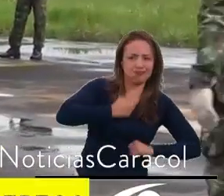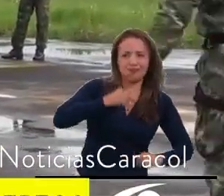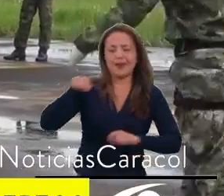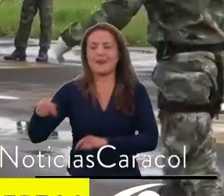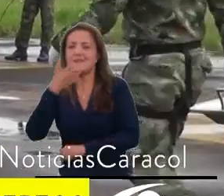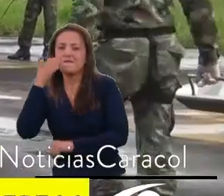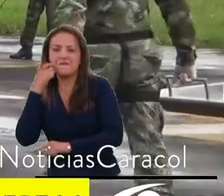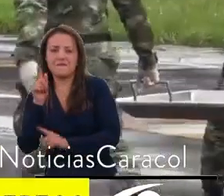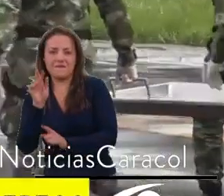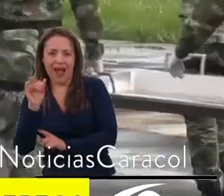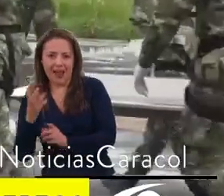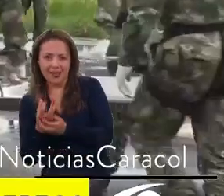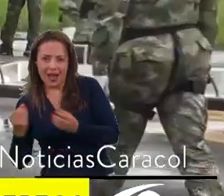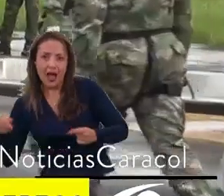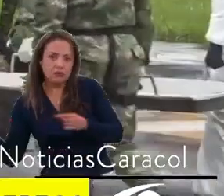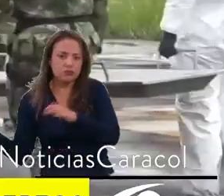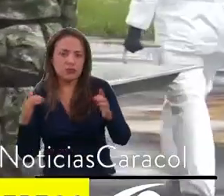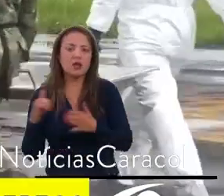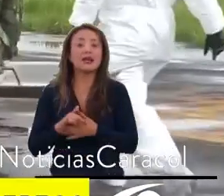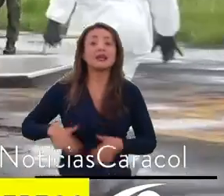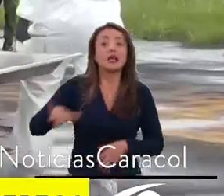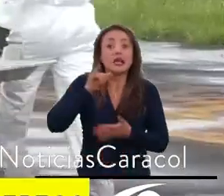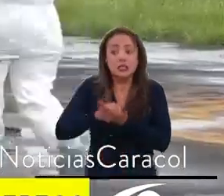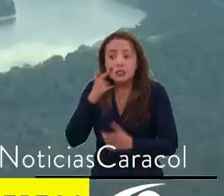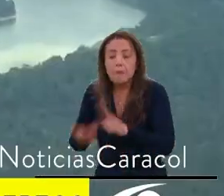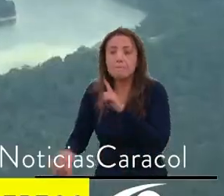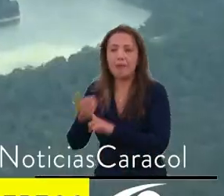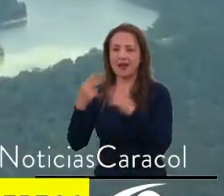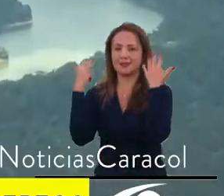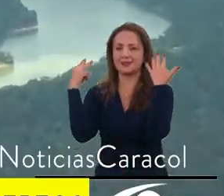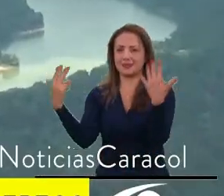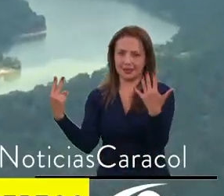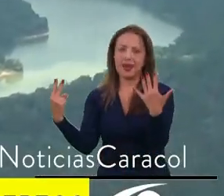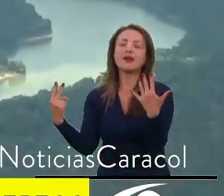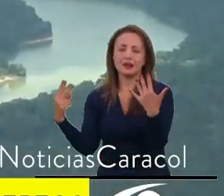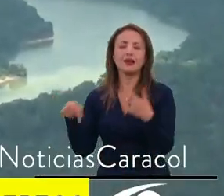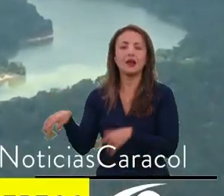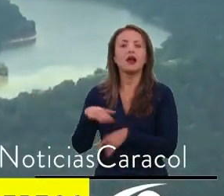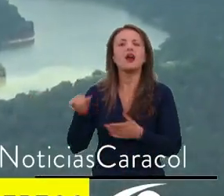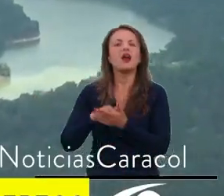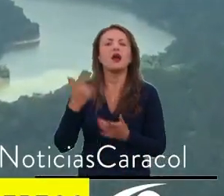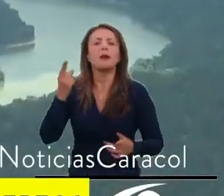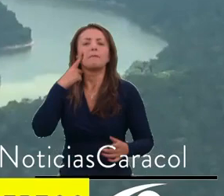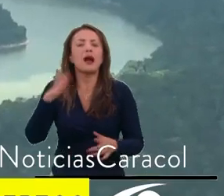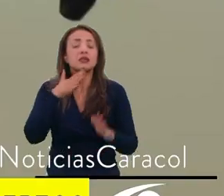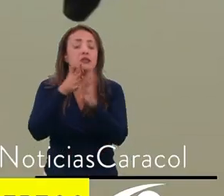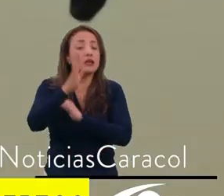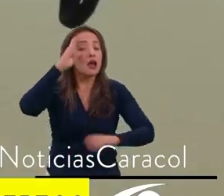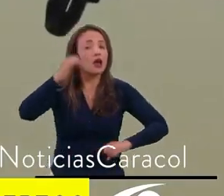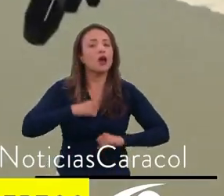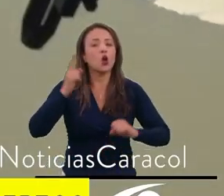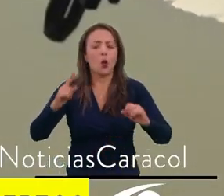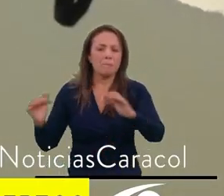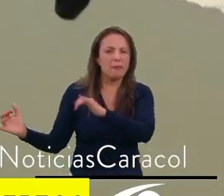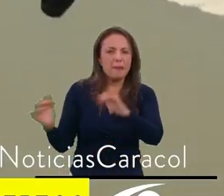personas habrían muerto según el ejército en enfrentamientos entre disidencias de las FARC.